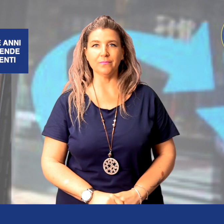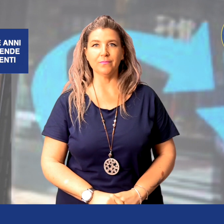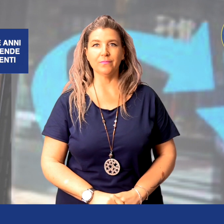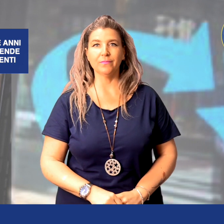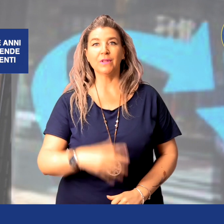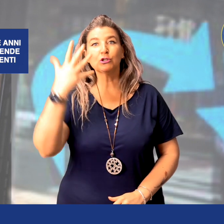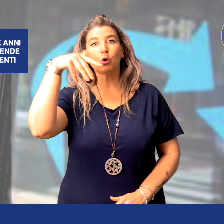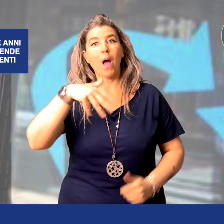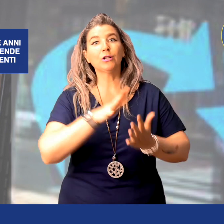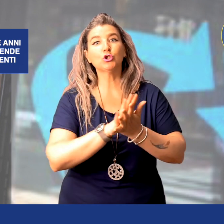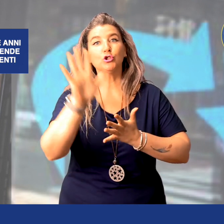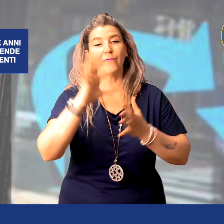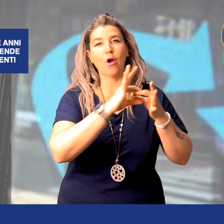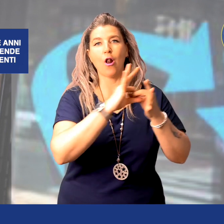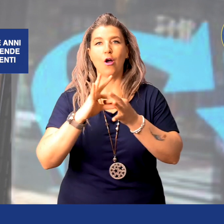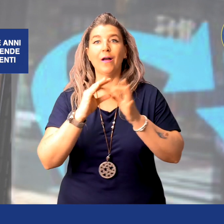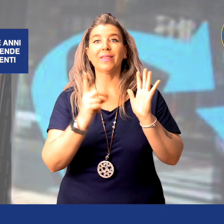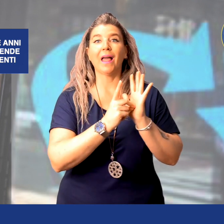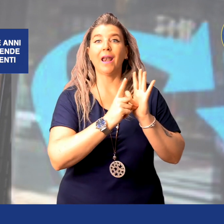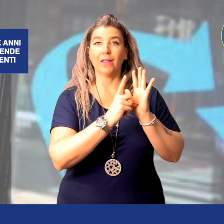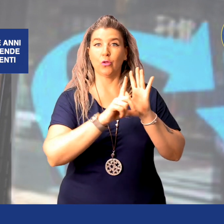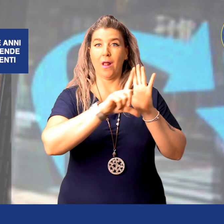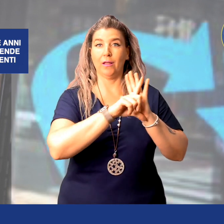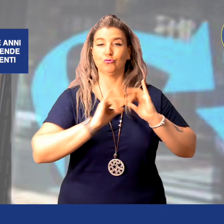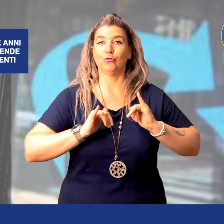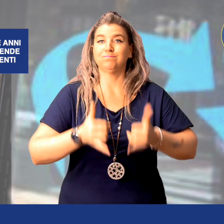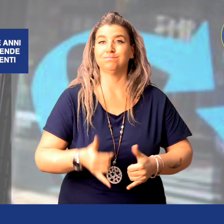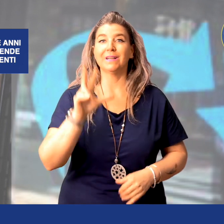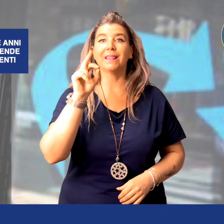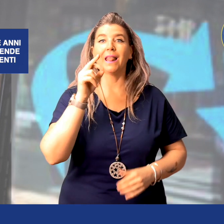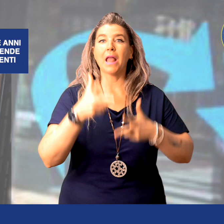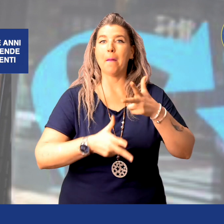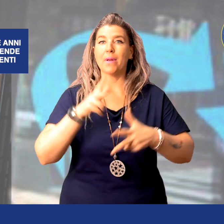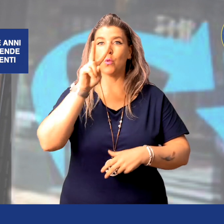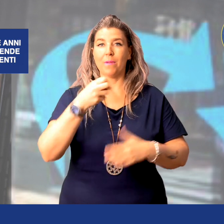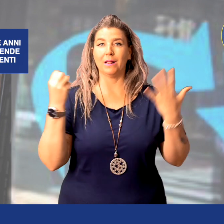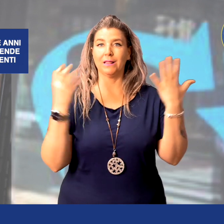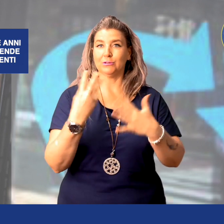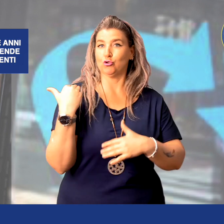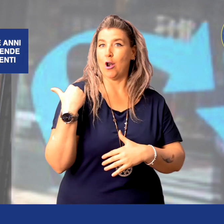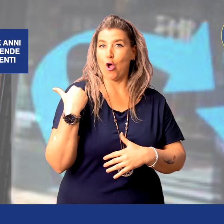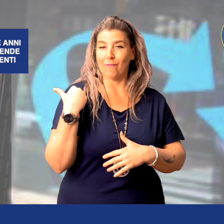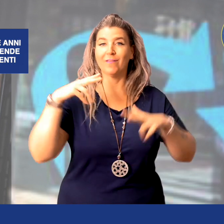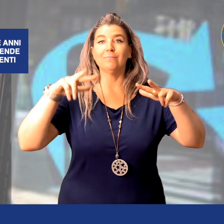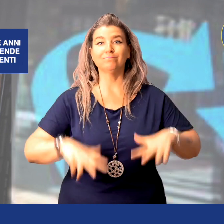I cinque anni di scivolo sono collegati con il Decreto Legge del 30 Aprile 2019 n. 34